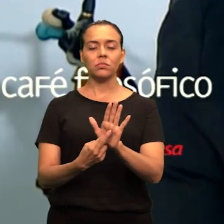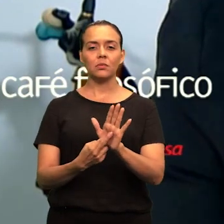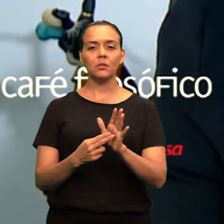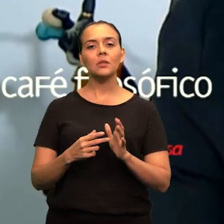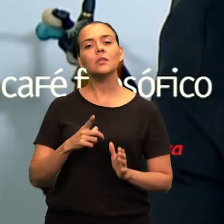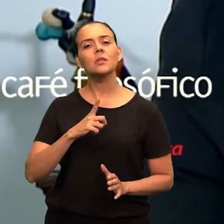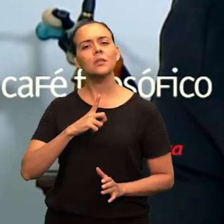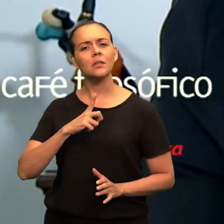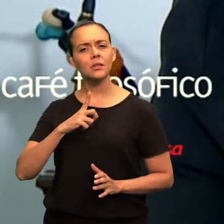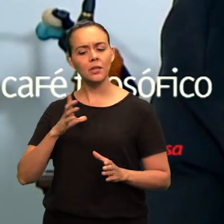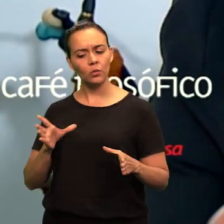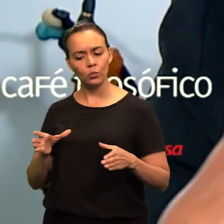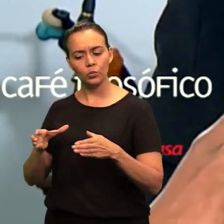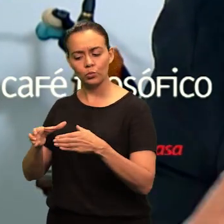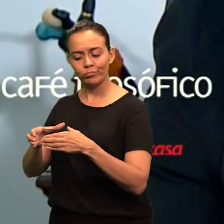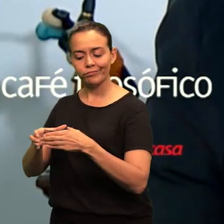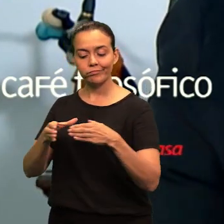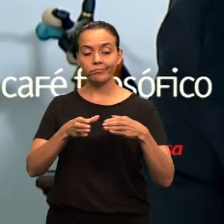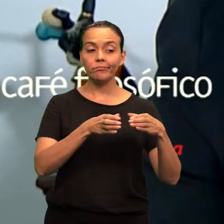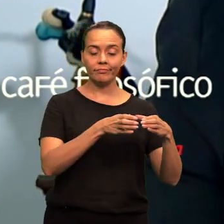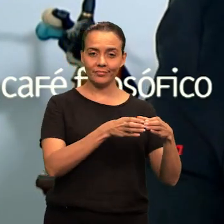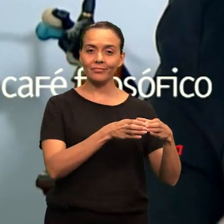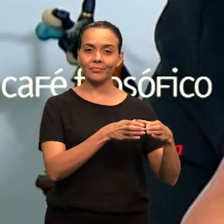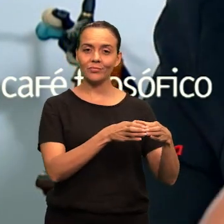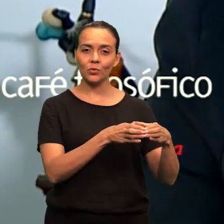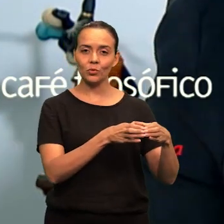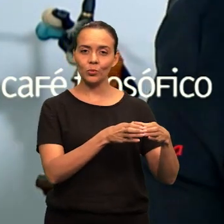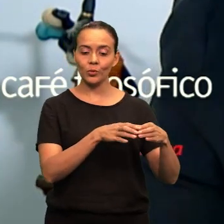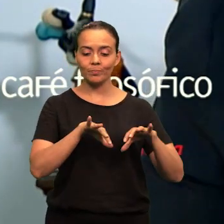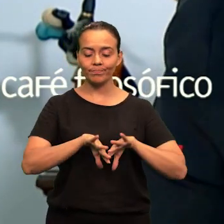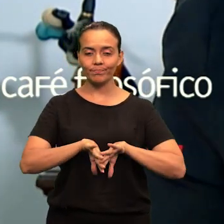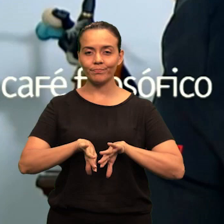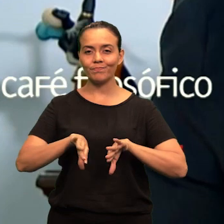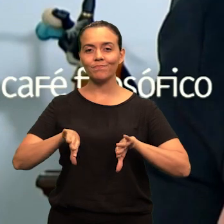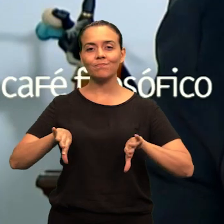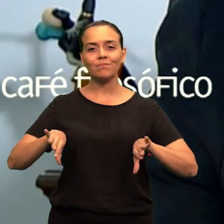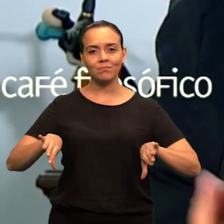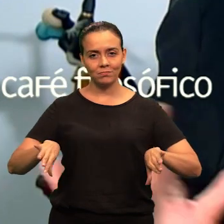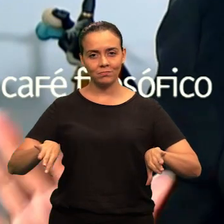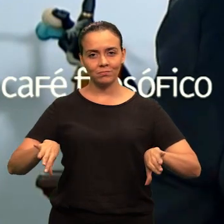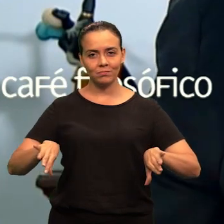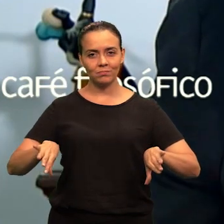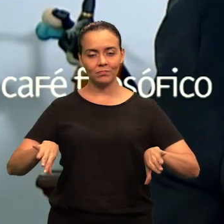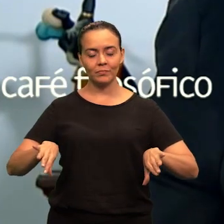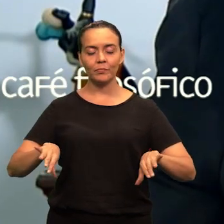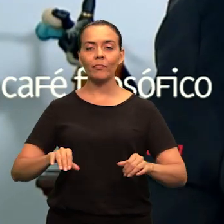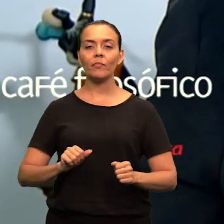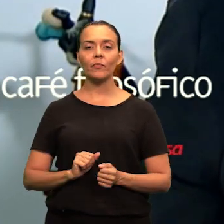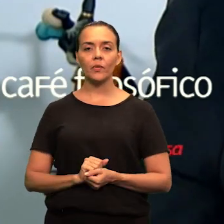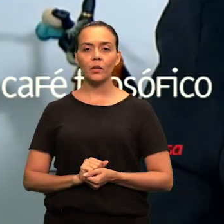que criam esses grupos, que colocam, melhor dizendo, esses grupos em determinados lugares.